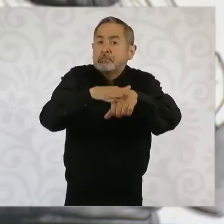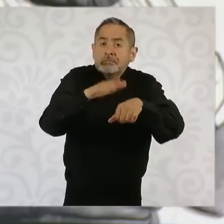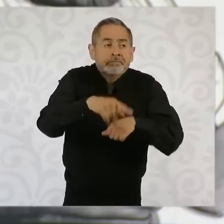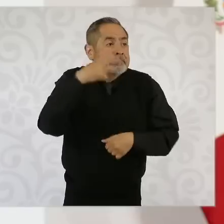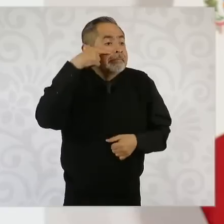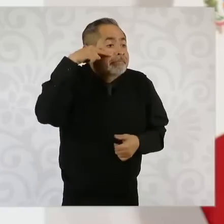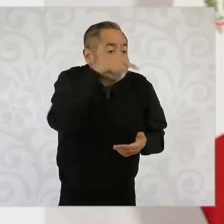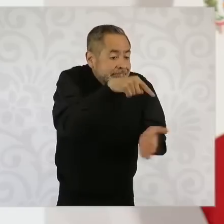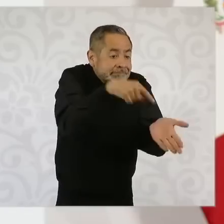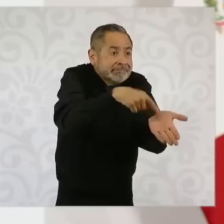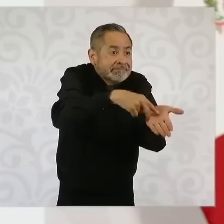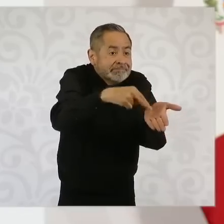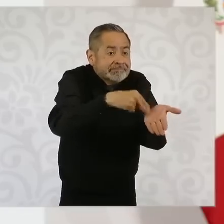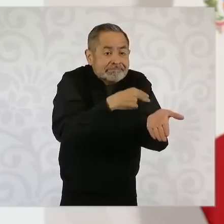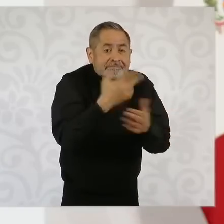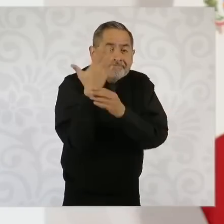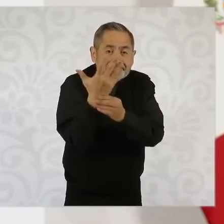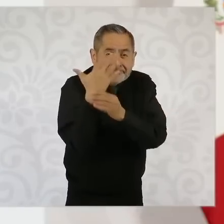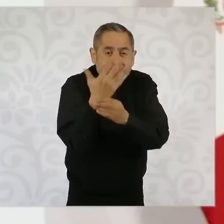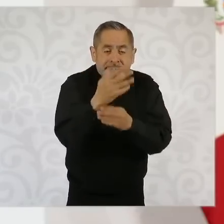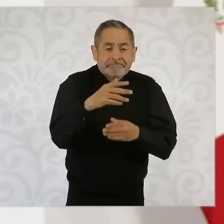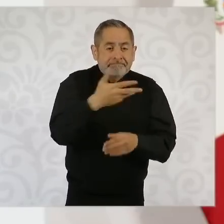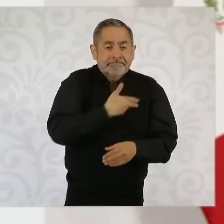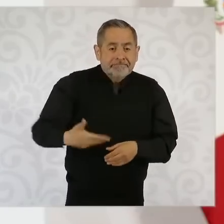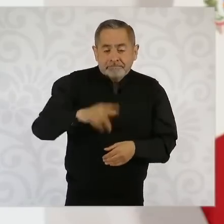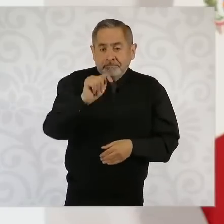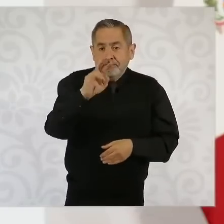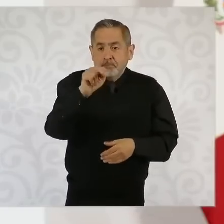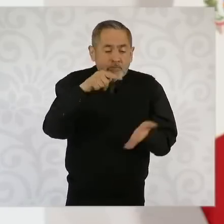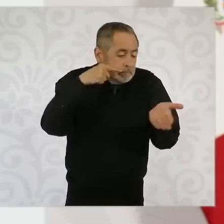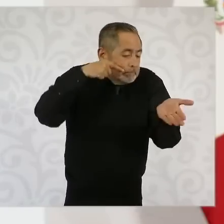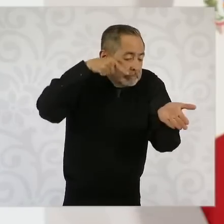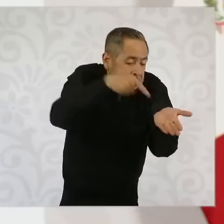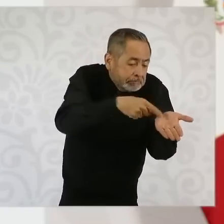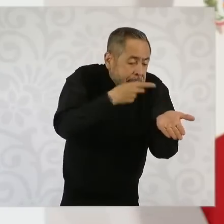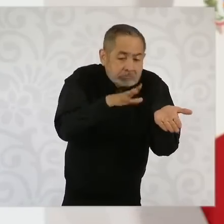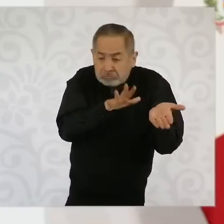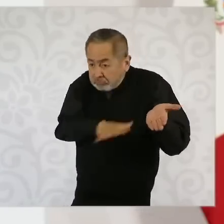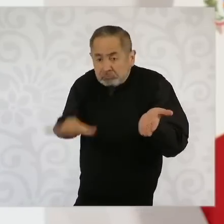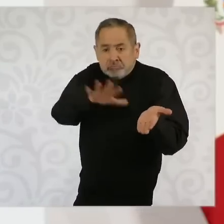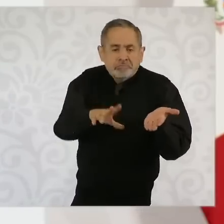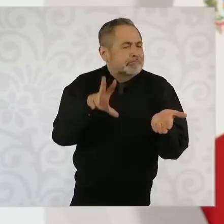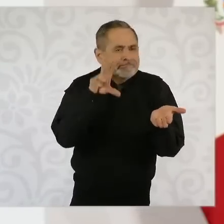y que firmó el presidente Trump verás en ese decreto que no se refiere a todo el